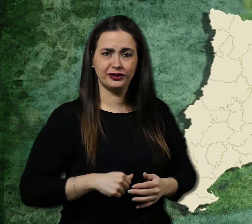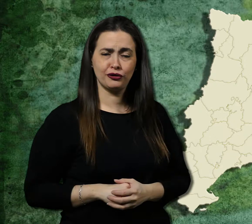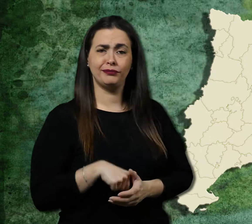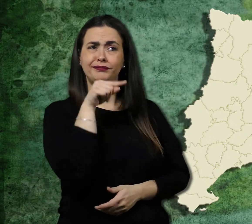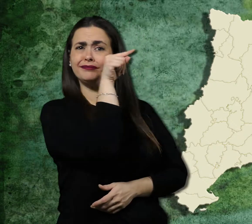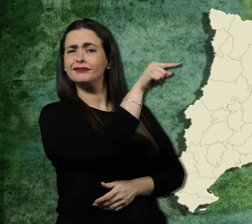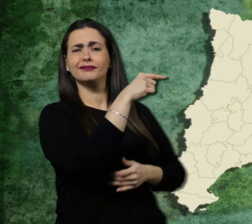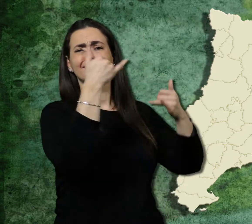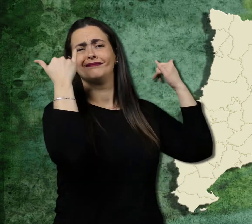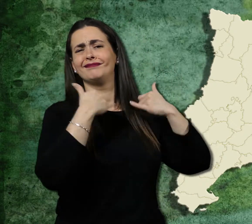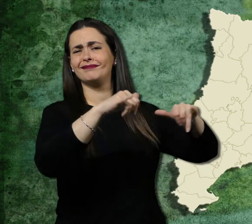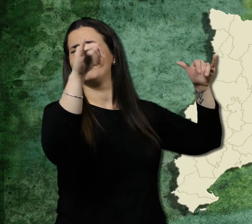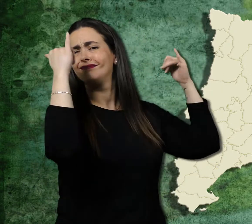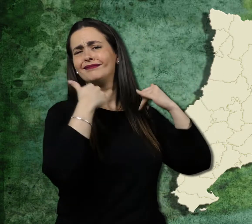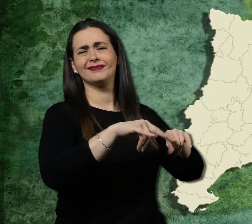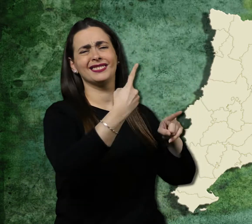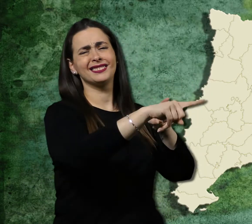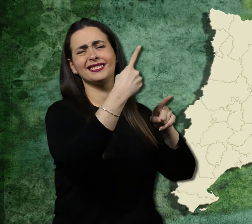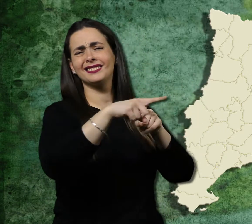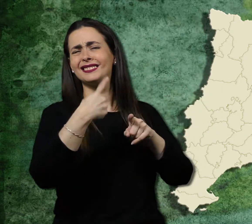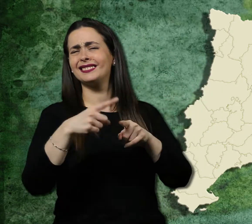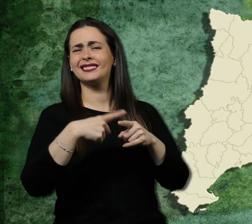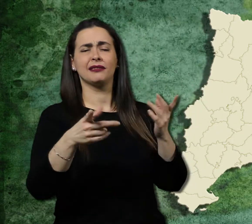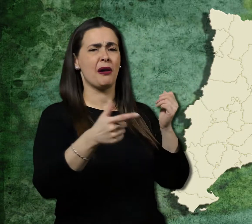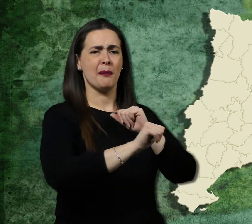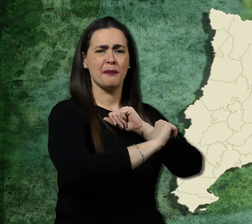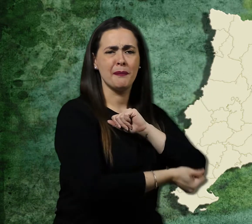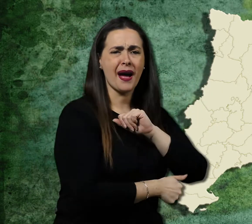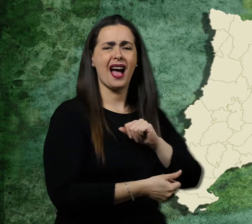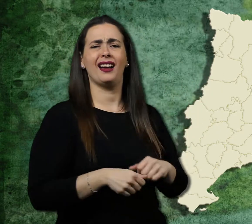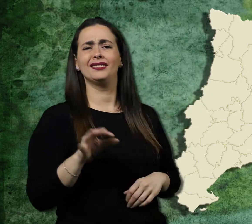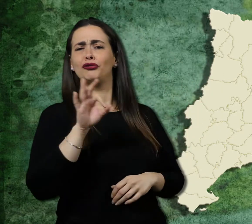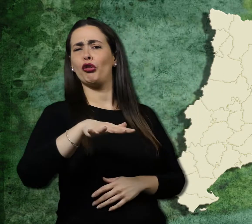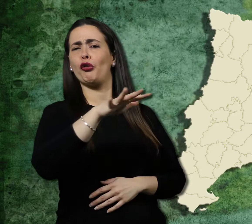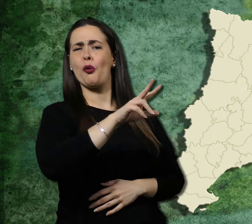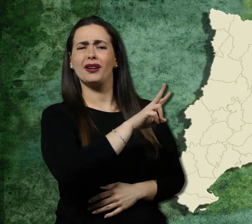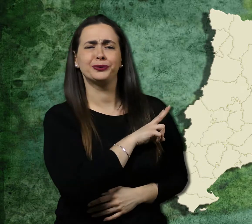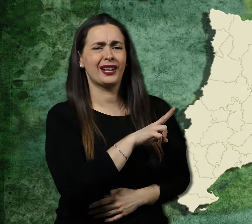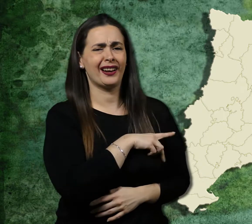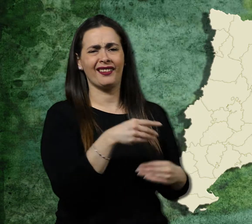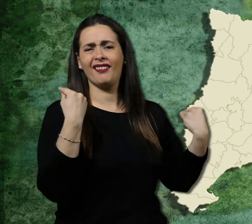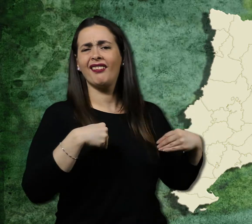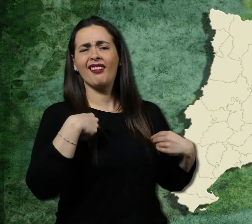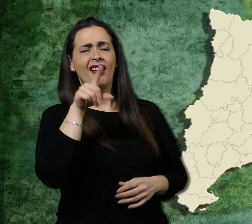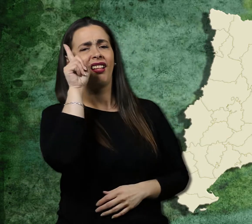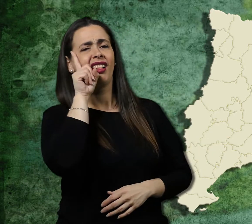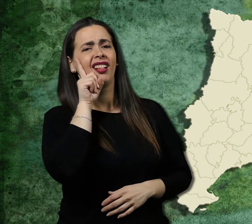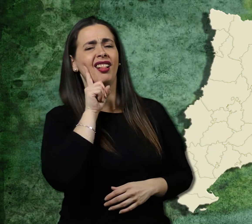constitueixen el principal patrimoni arquitectònic d'una ciutat que convida a passejar i gaudir dels seus parcs i zones verdes.